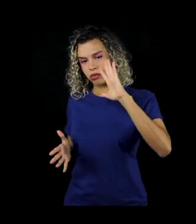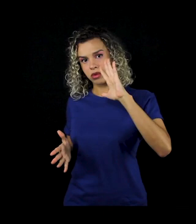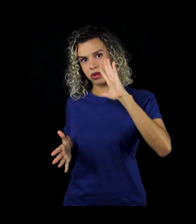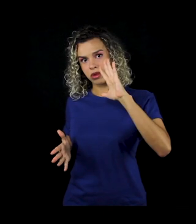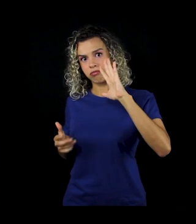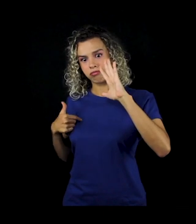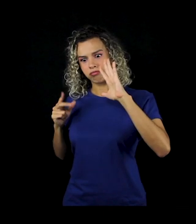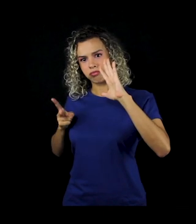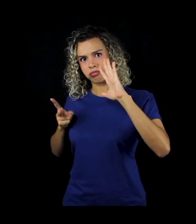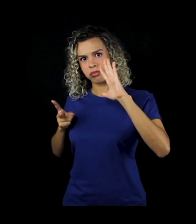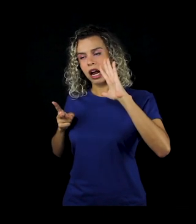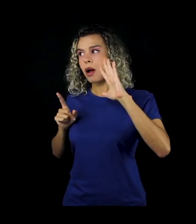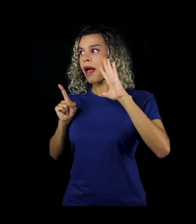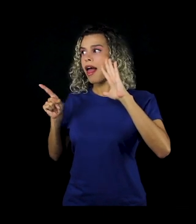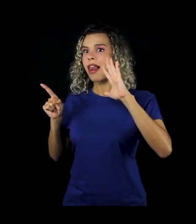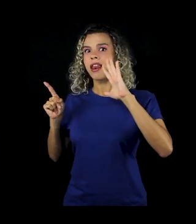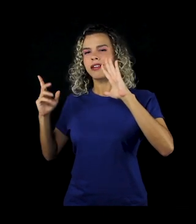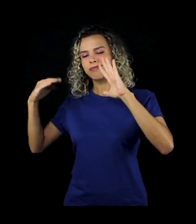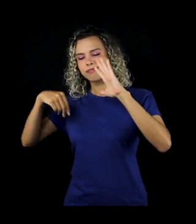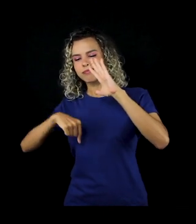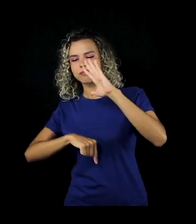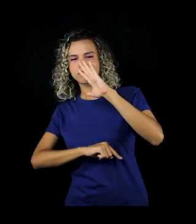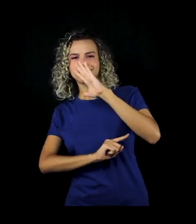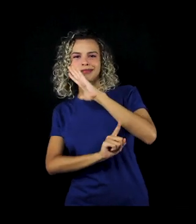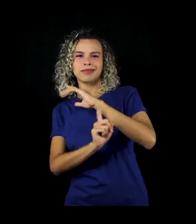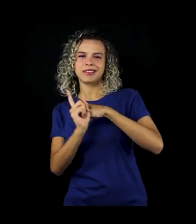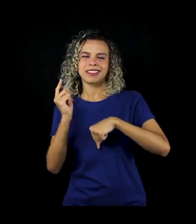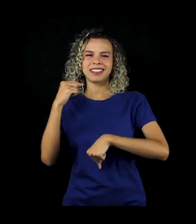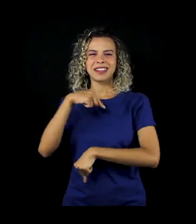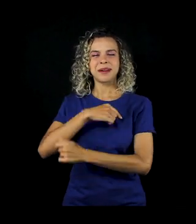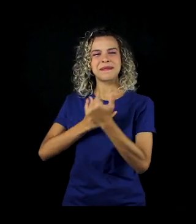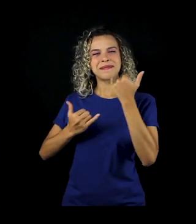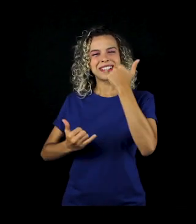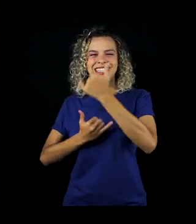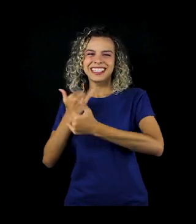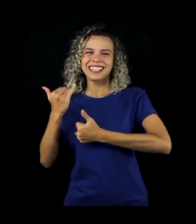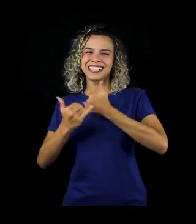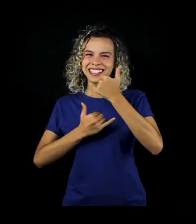e a Gabriela vai passar brincando, dançando no meu labirinto.